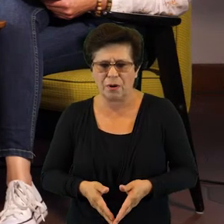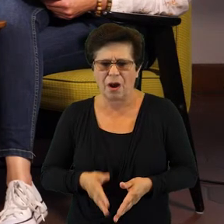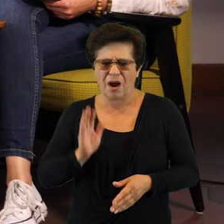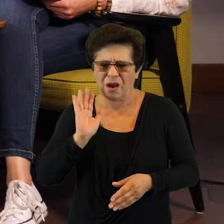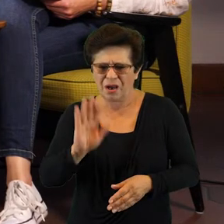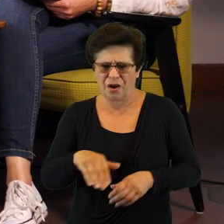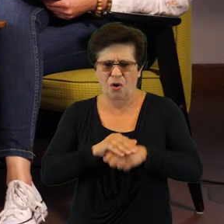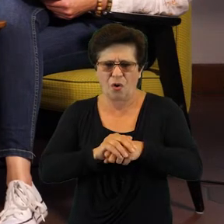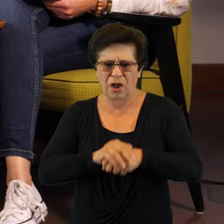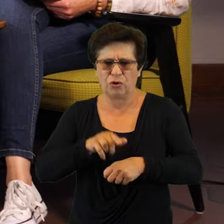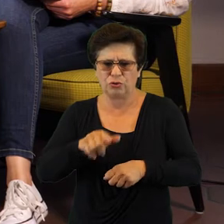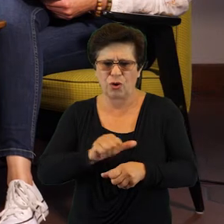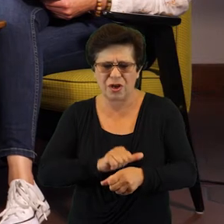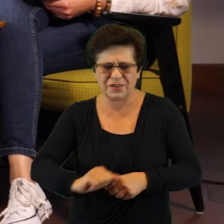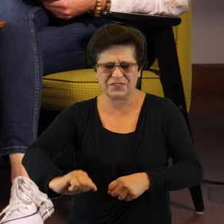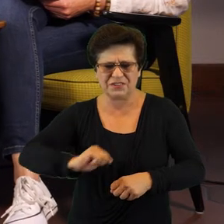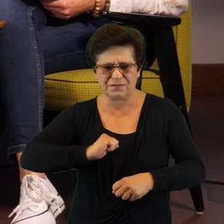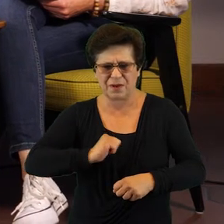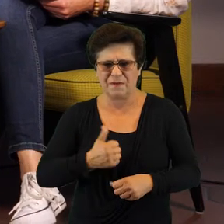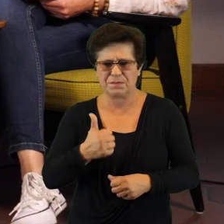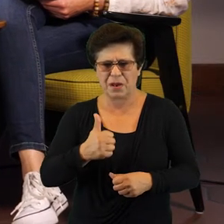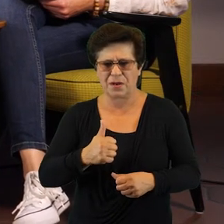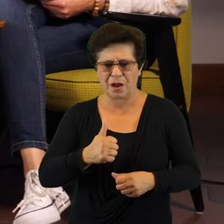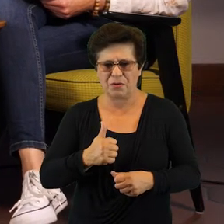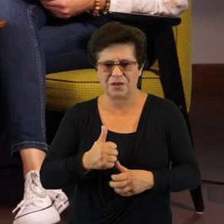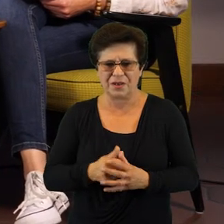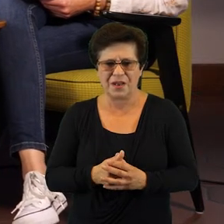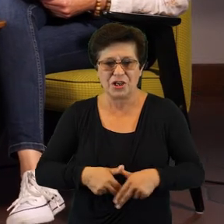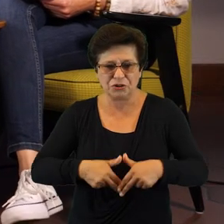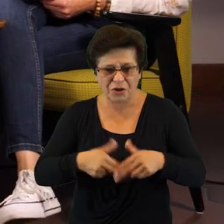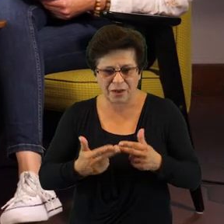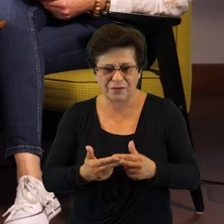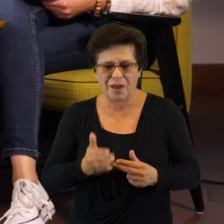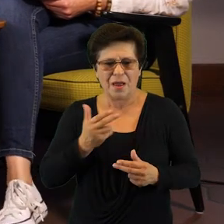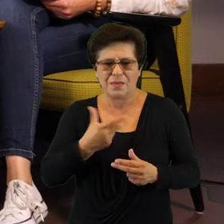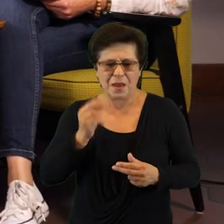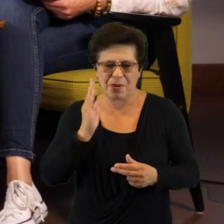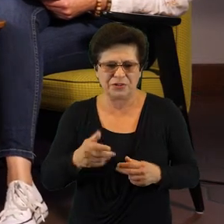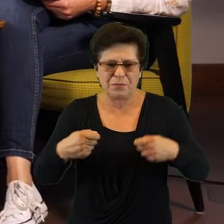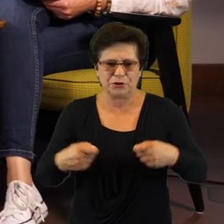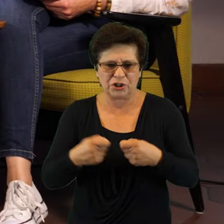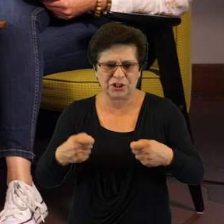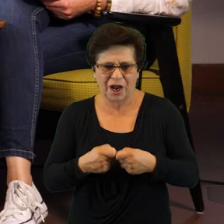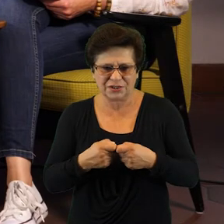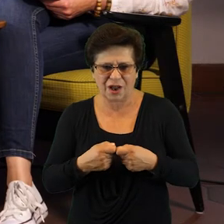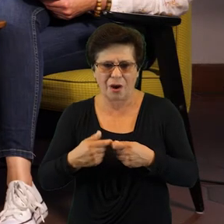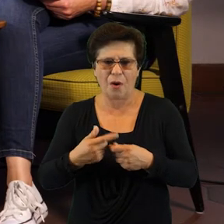Już więcej Broniewski nie będzie przeszkadzał swojej poezji". A my dzisiaj zbieramy się w zupełnie innym kontekście.